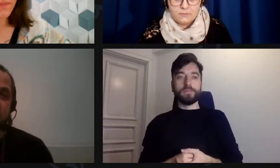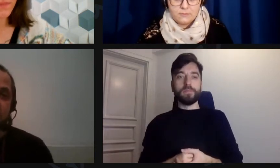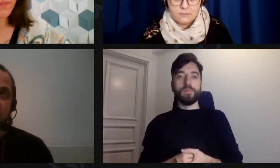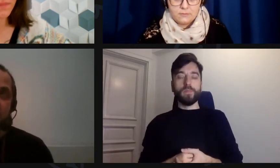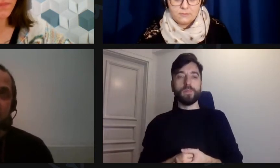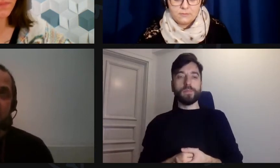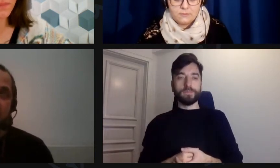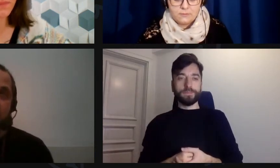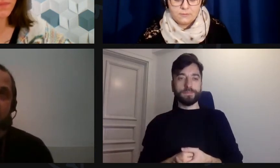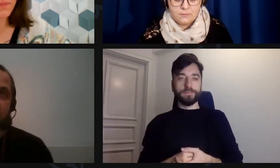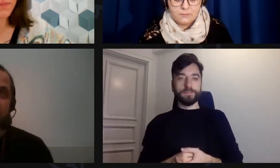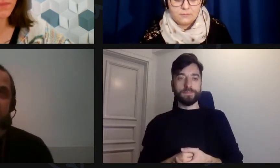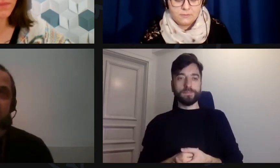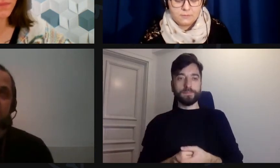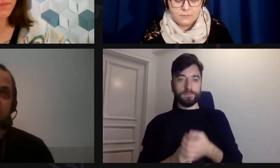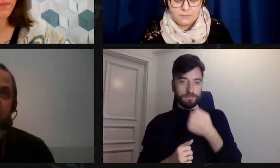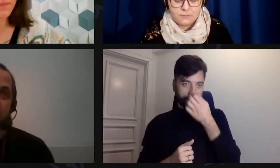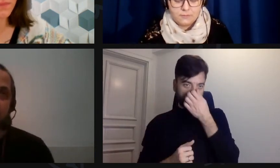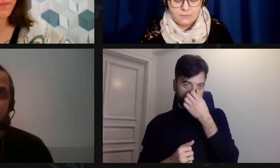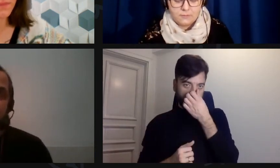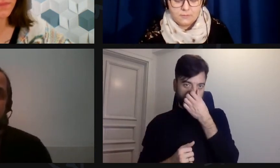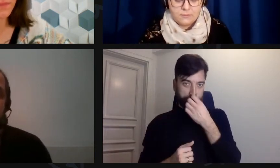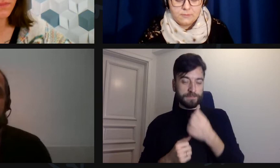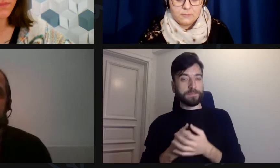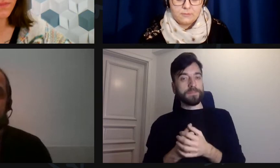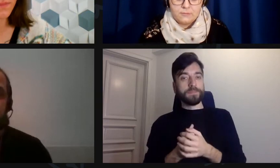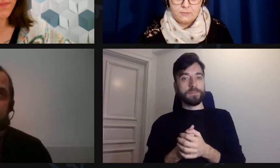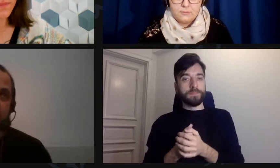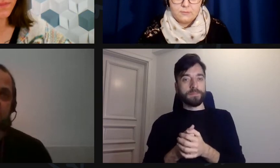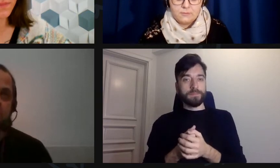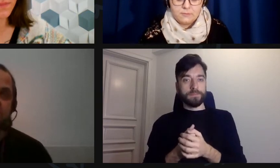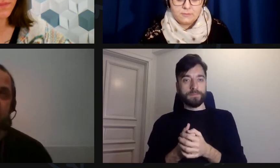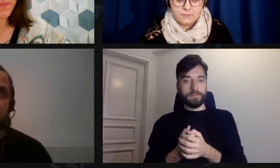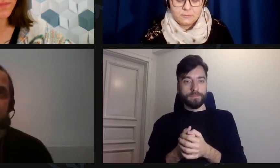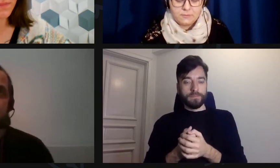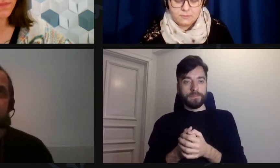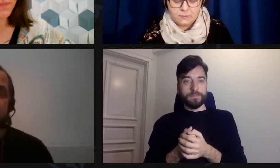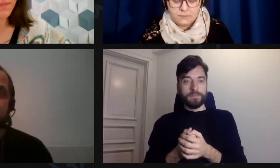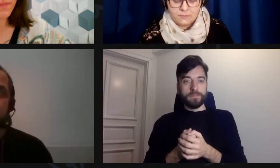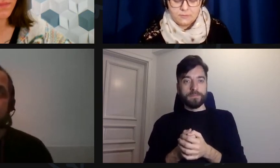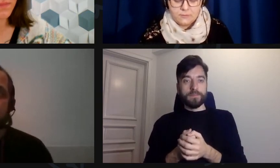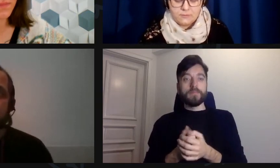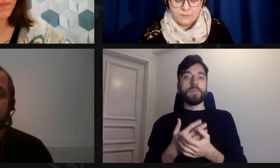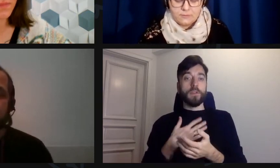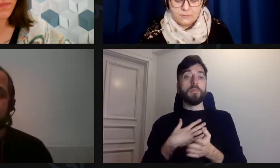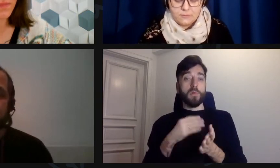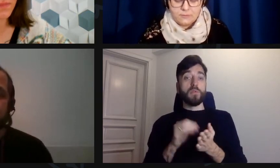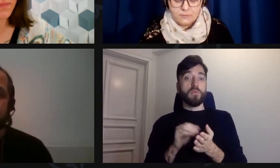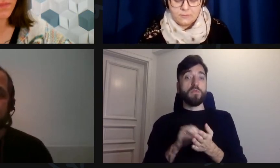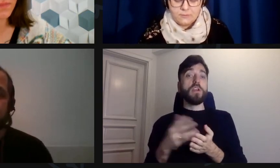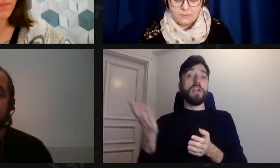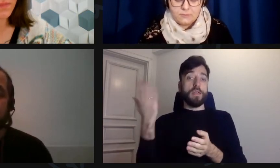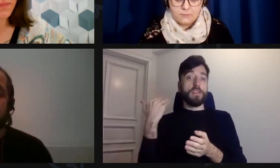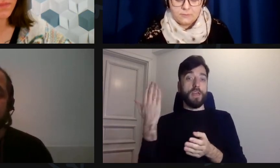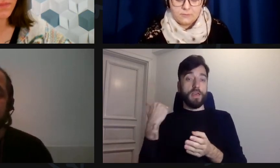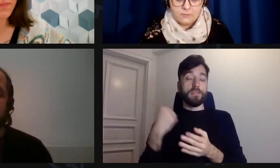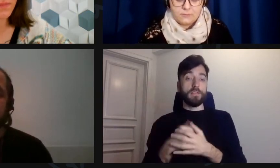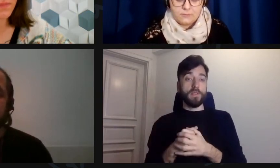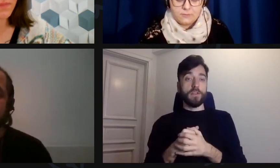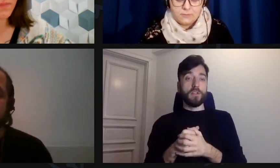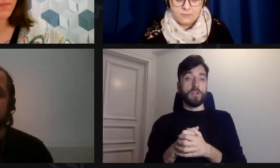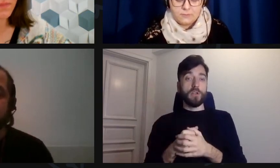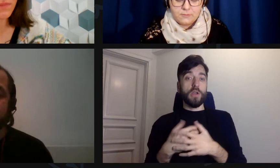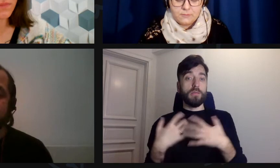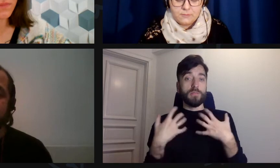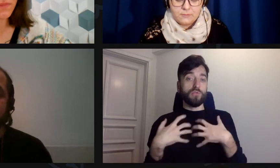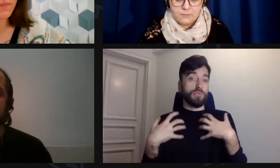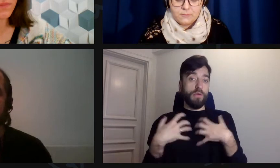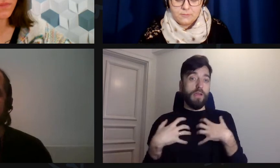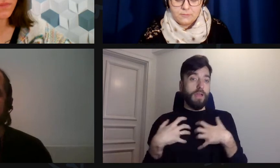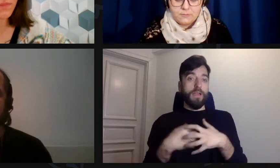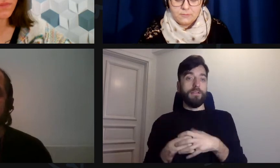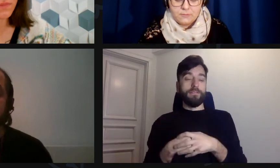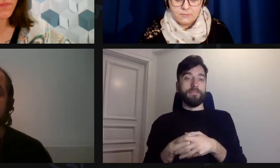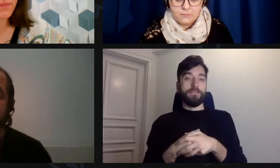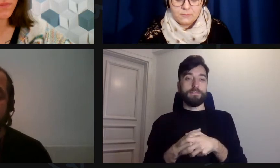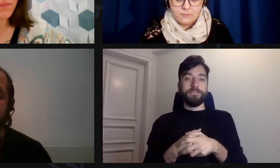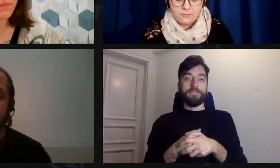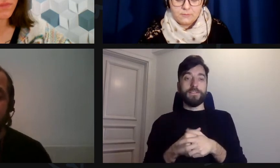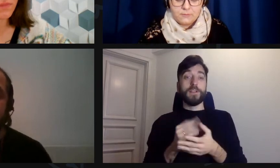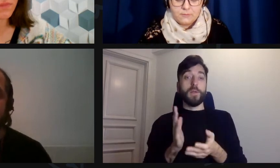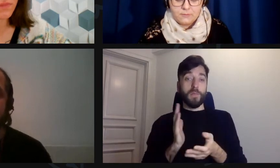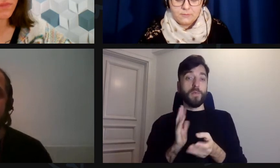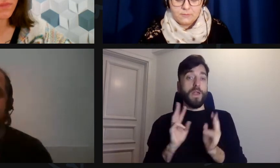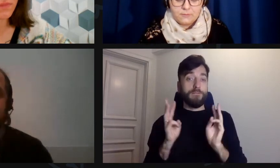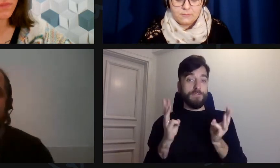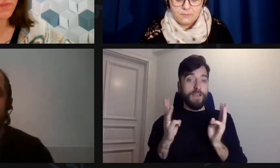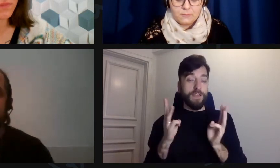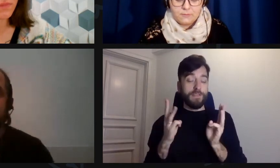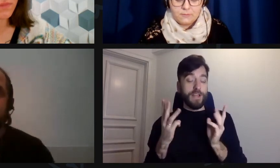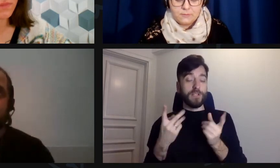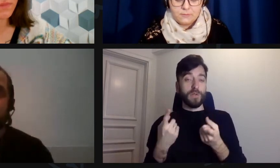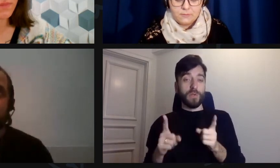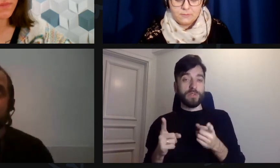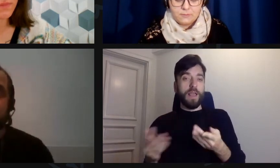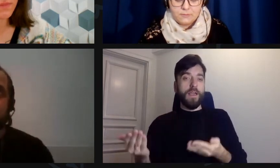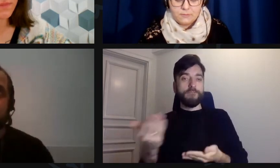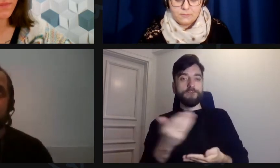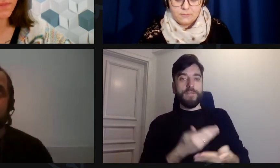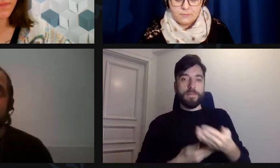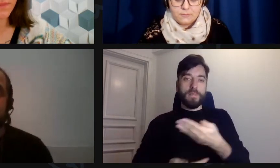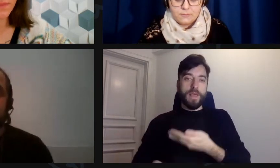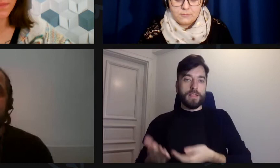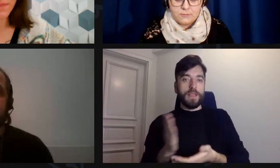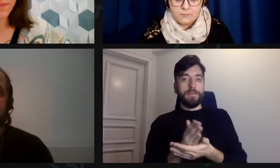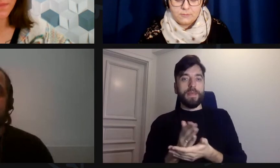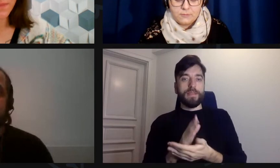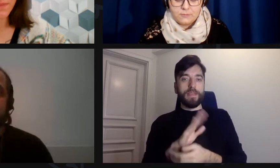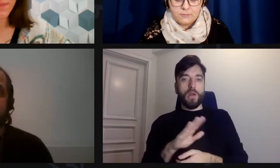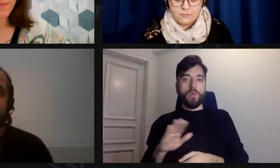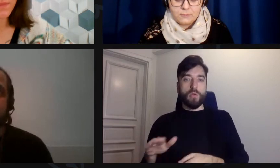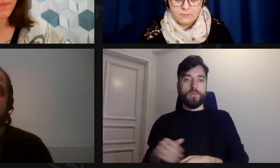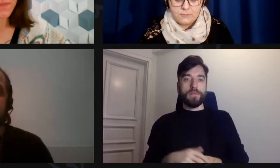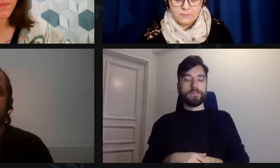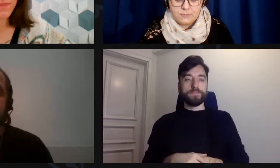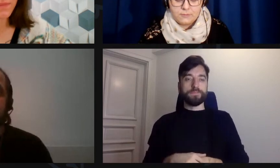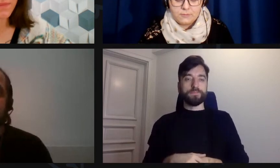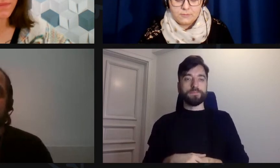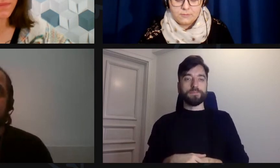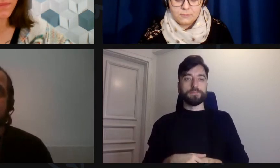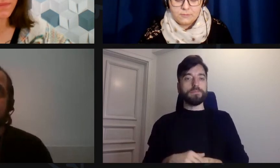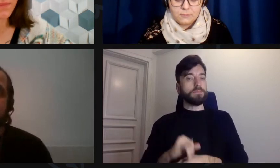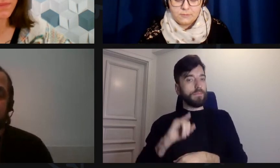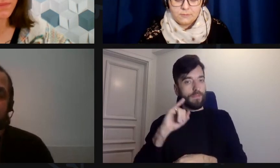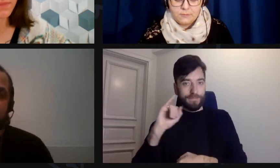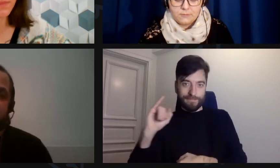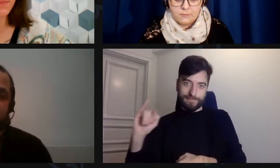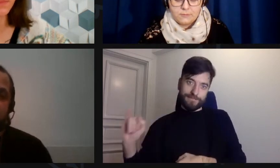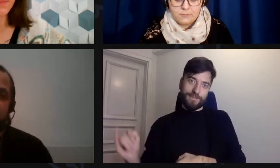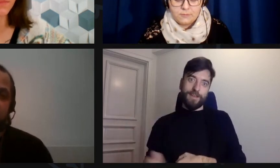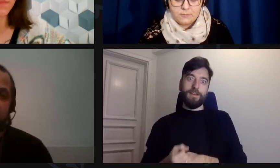Miałem takie przygody gdzie byłem na warsztatach, czy sam organizowałem wymiany i to zawsze było intensywne i fajne doświadczenie.